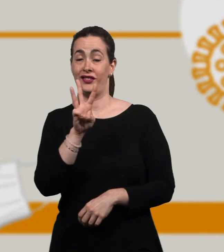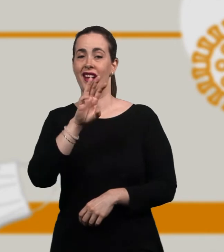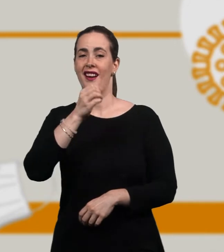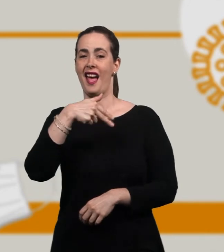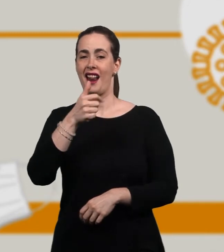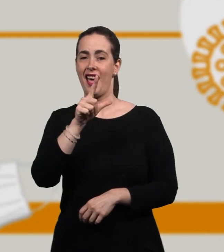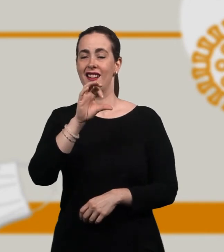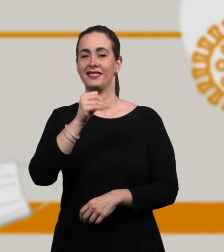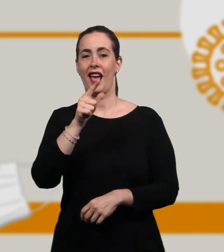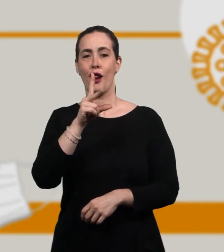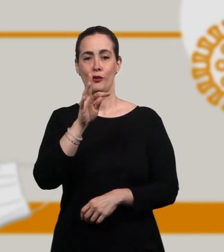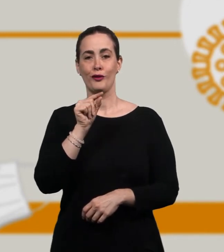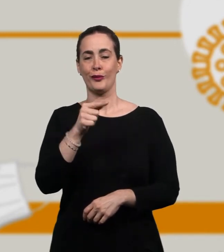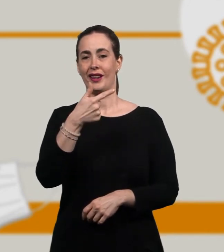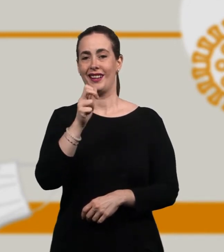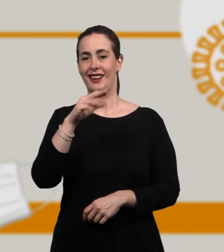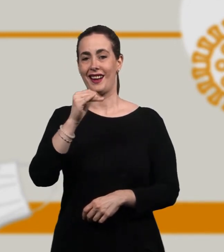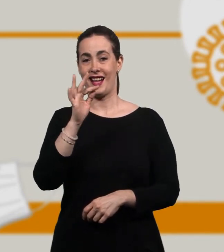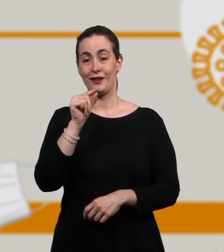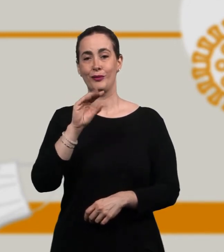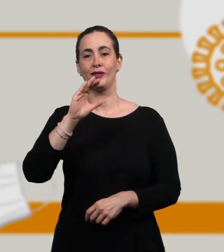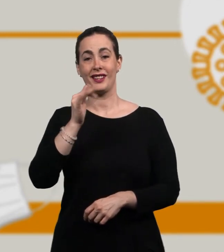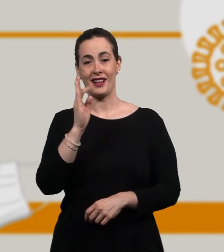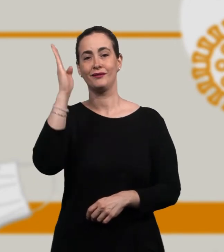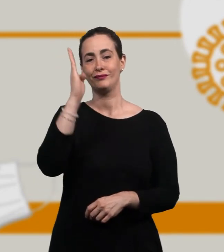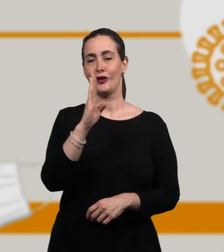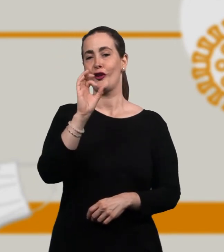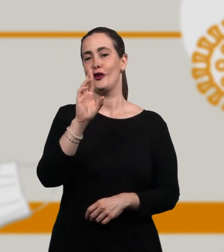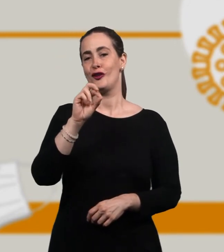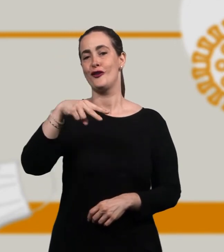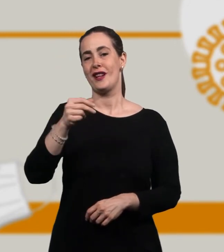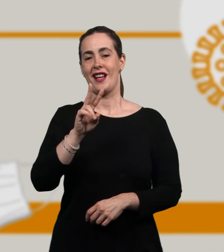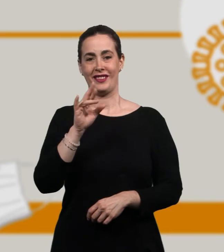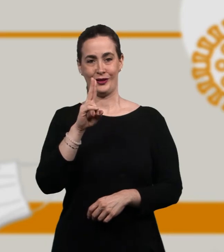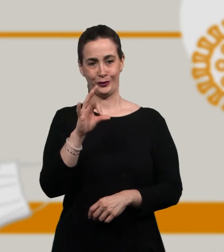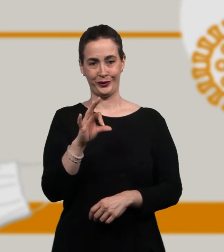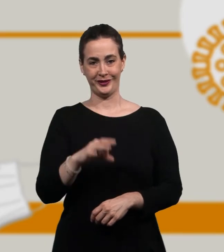canalsalut.gencat.cat/coronavirus